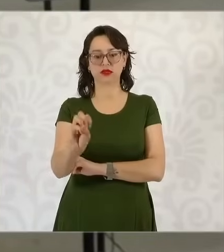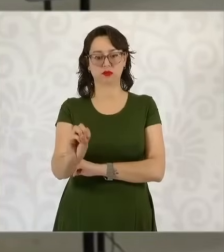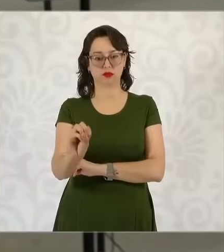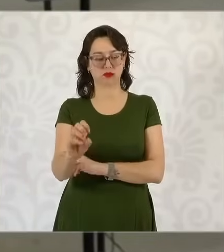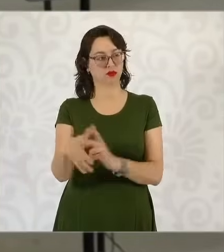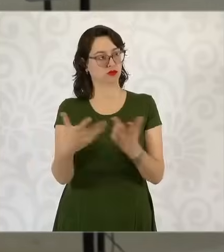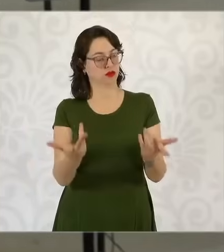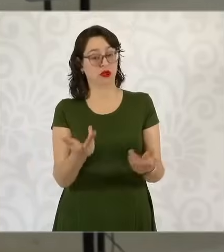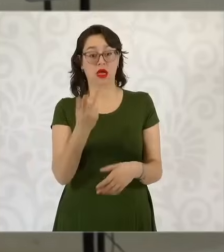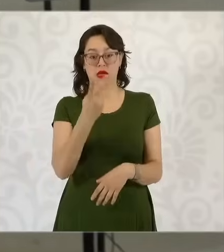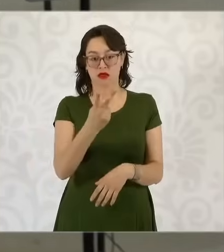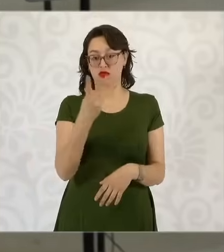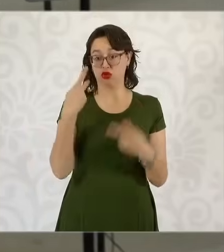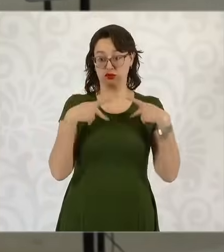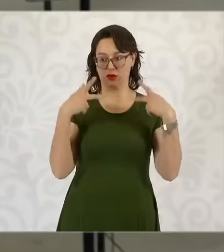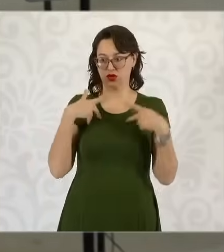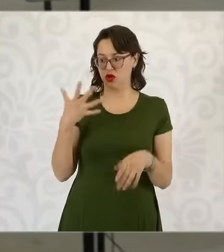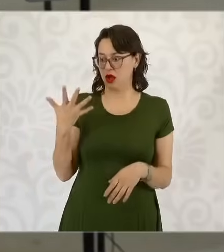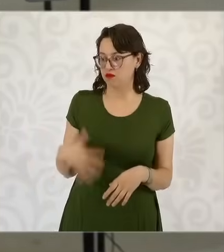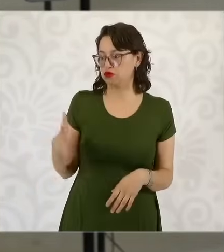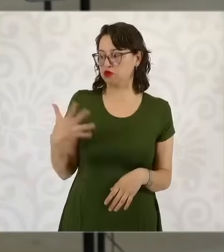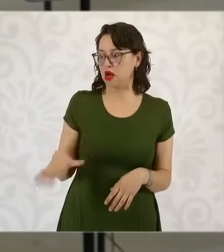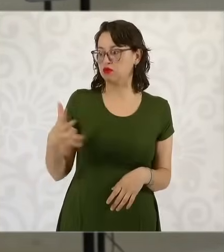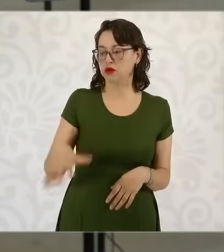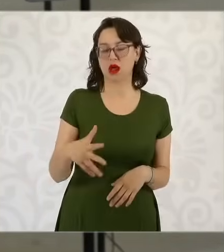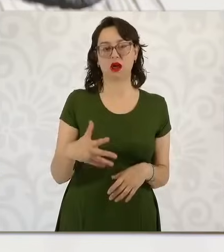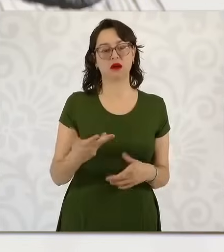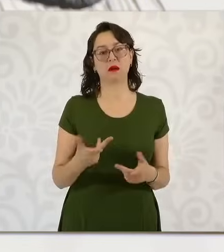el gobierno de Mico hasta ante esta primera imputación por narcoterror bueno uno de ellos fue